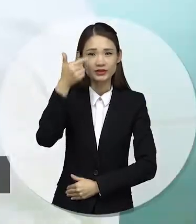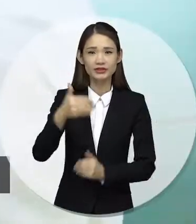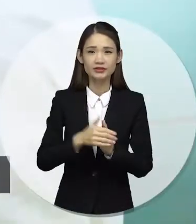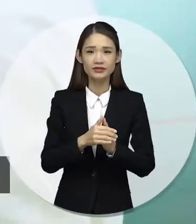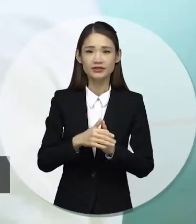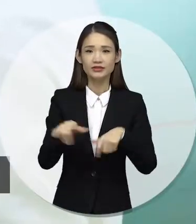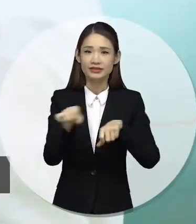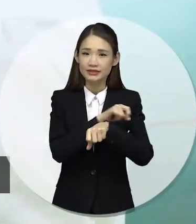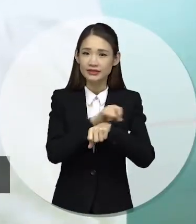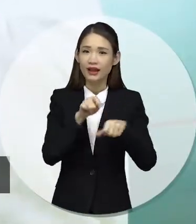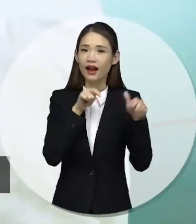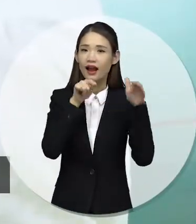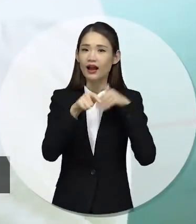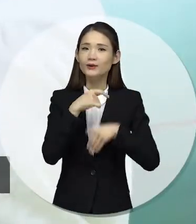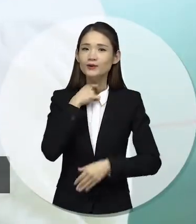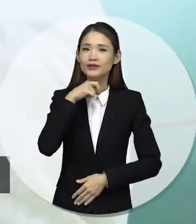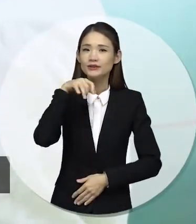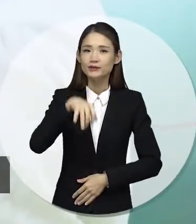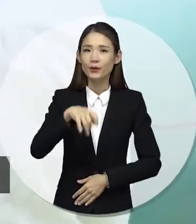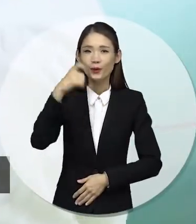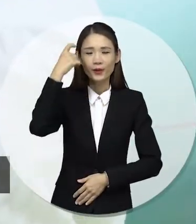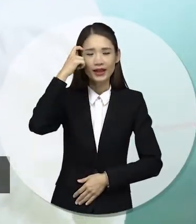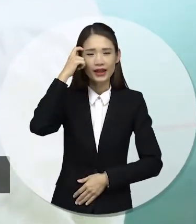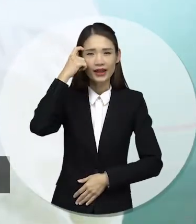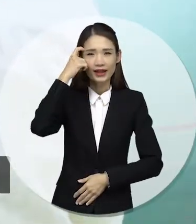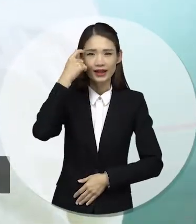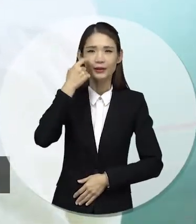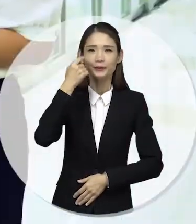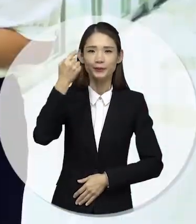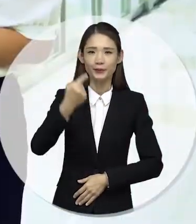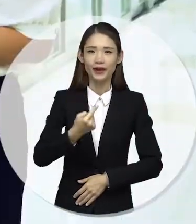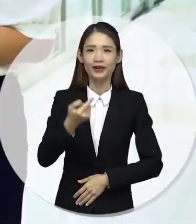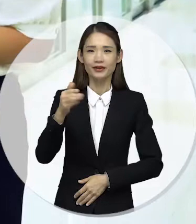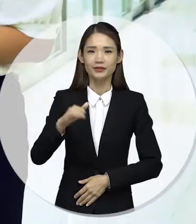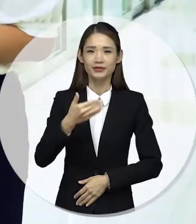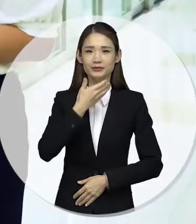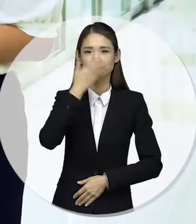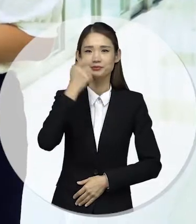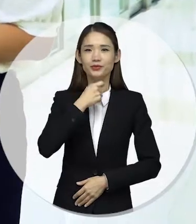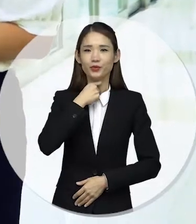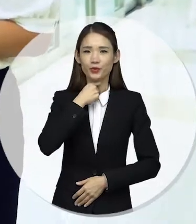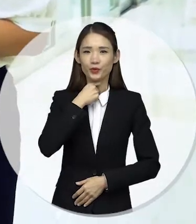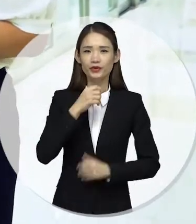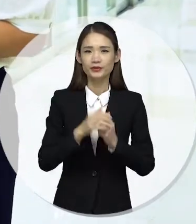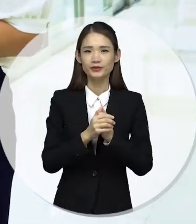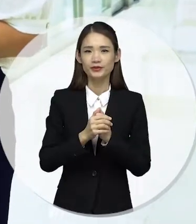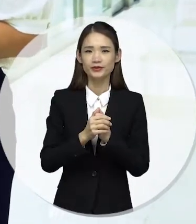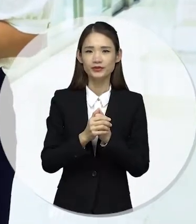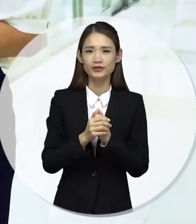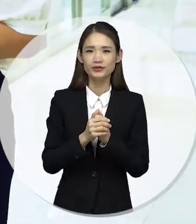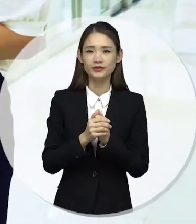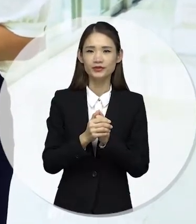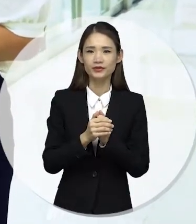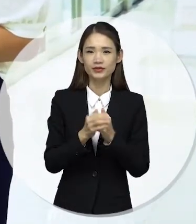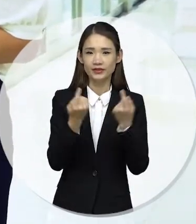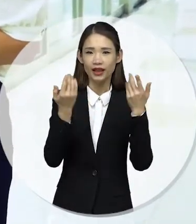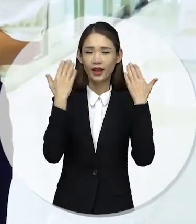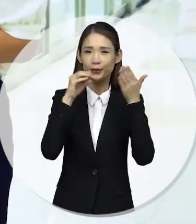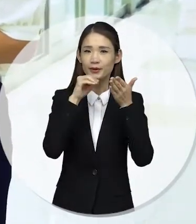김한솔 : 제가 특히나 가보고 싶은 곳을 조금 생각해보기도 했는데, 저의 로망의 장소예요. 제가 대학교 입학할 때부터